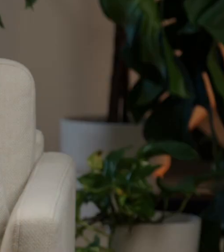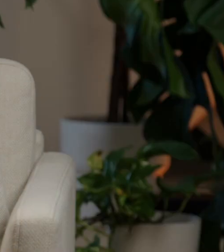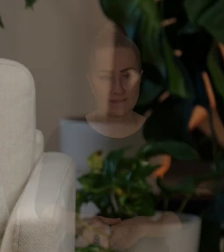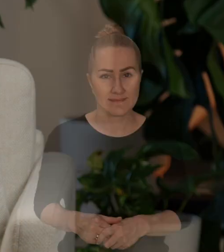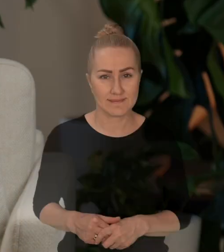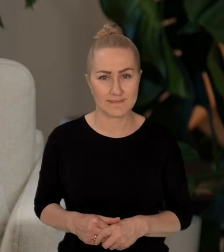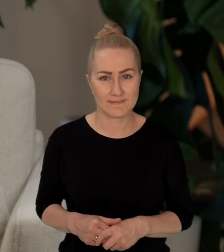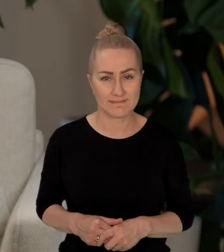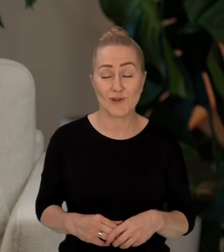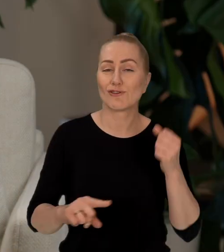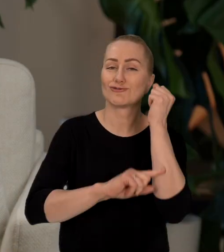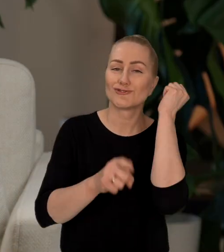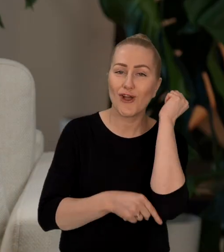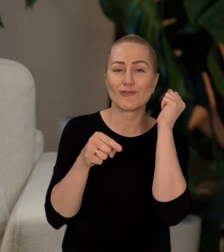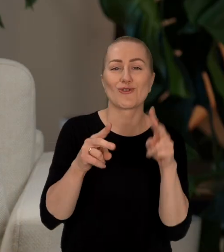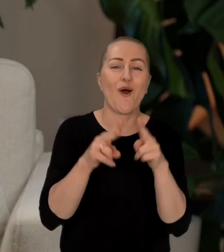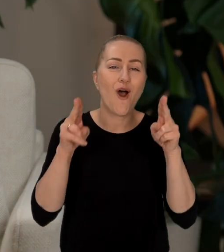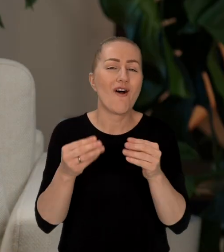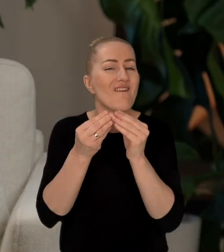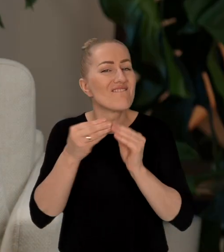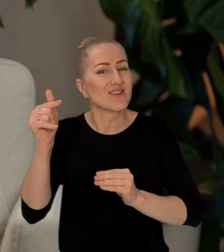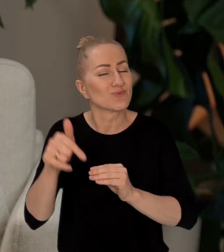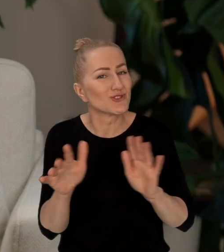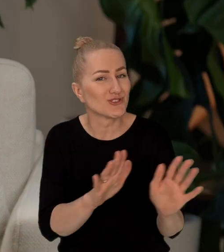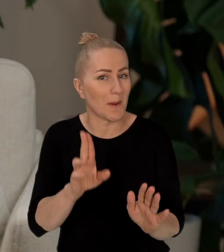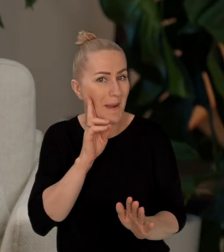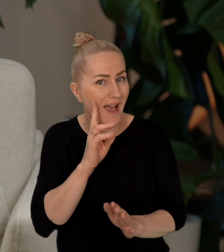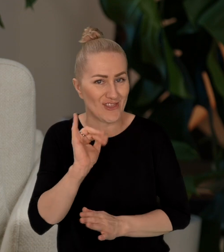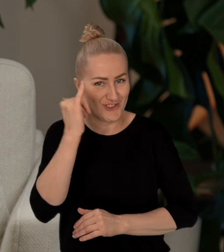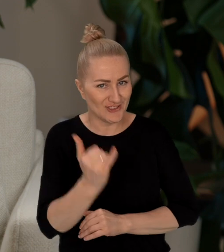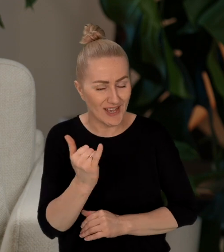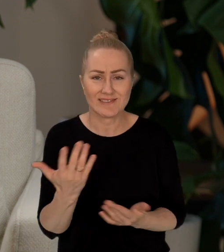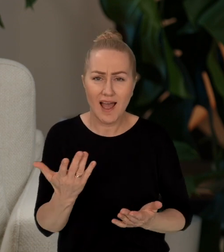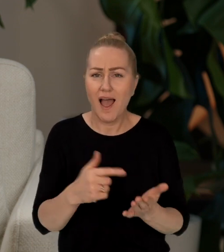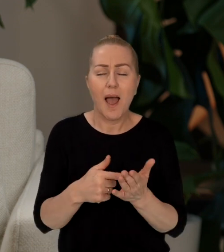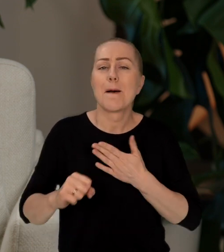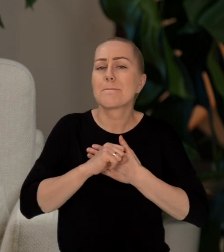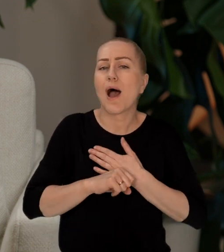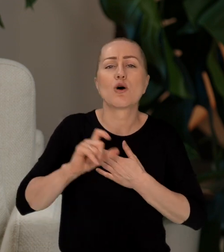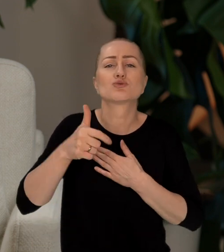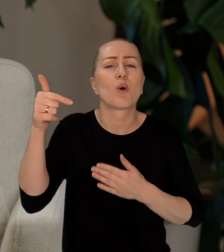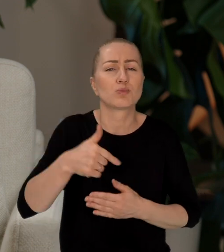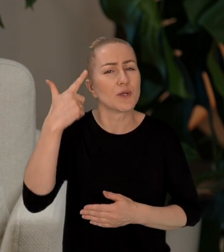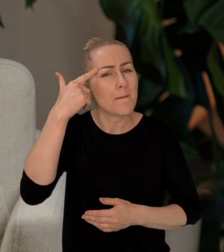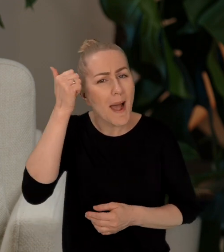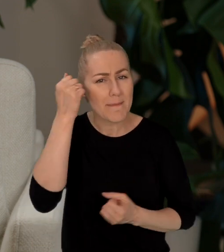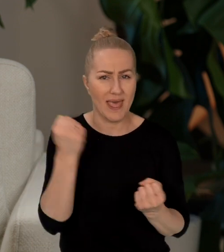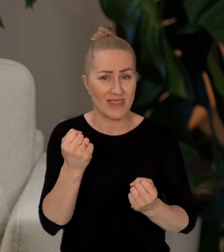Ciąża to czas najwyższej troski o mamę i dziecko. O jakim badaniu powinniśmy szczególnie pamiętać w tym wyjątkowym okresie?